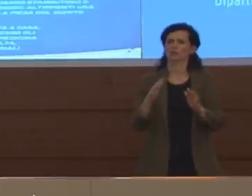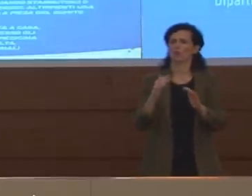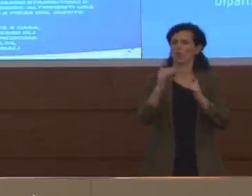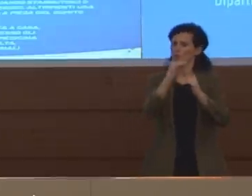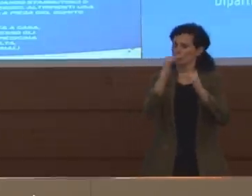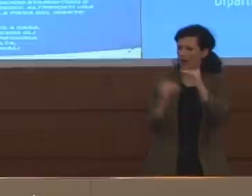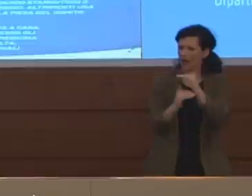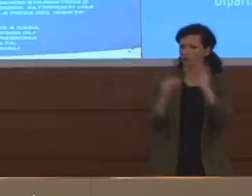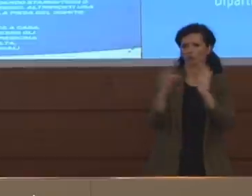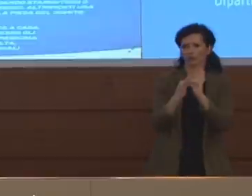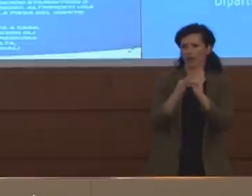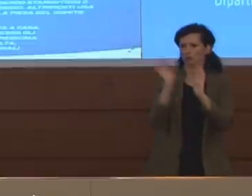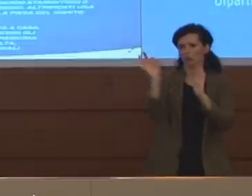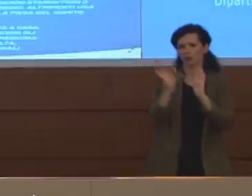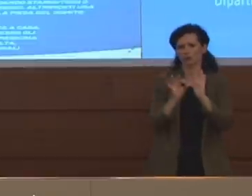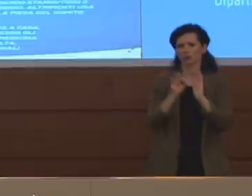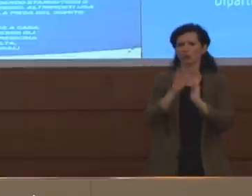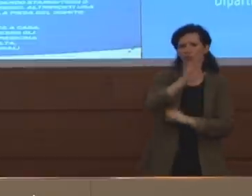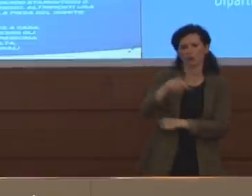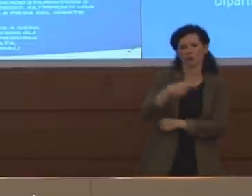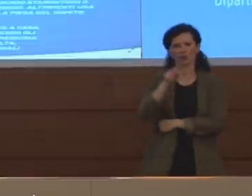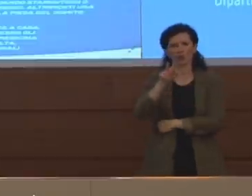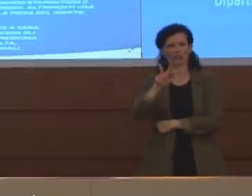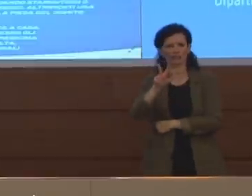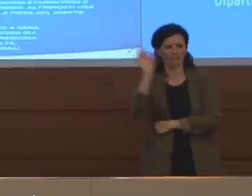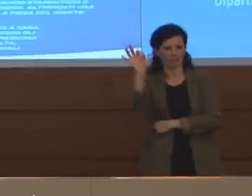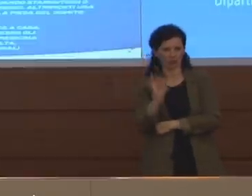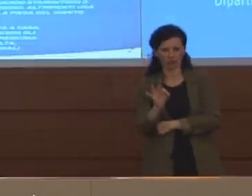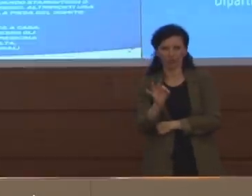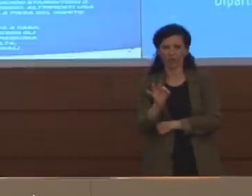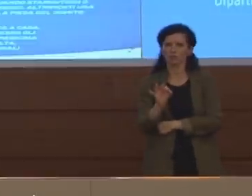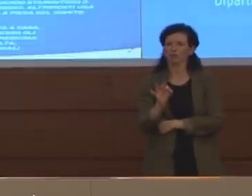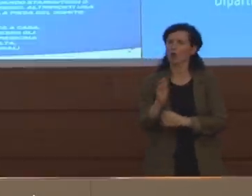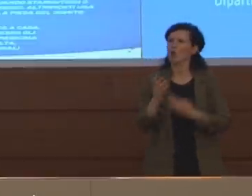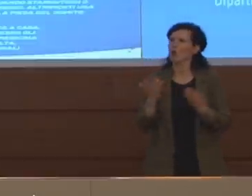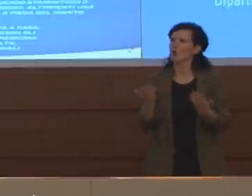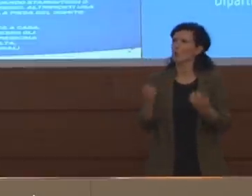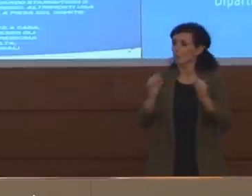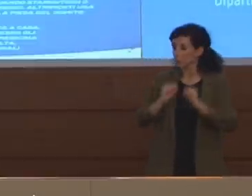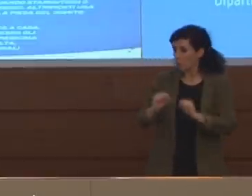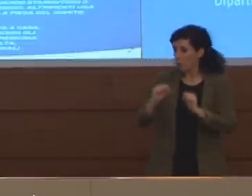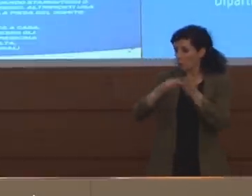però il problema non starà nell isolamento domiciliare proprio?